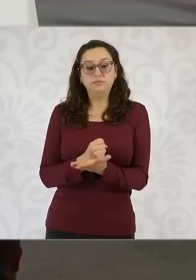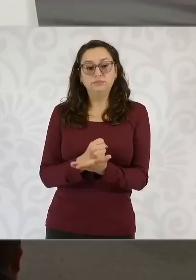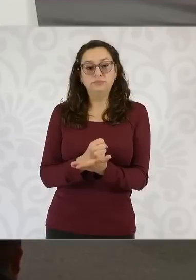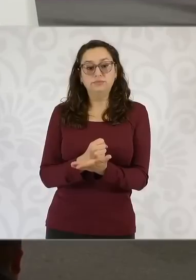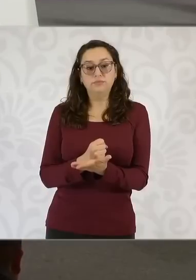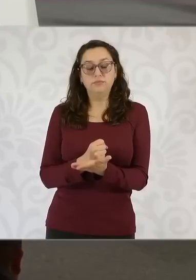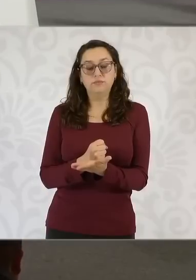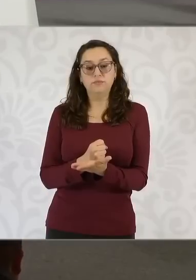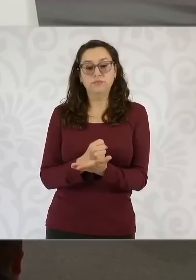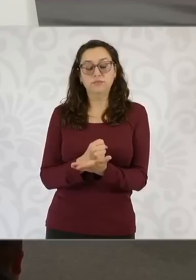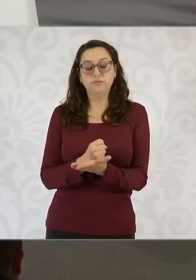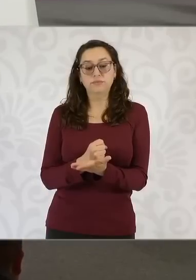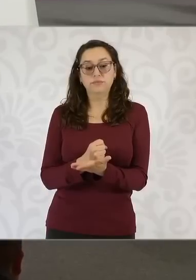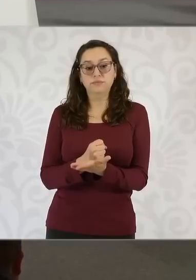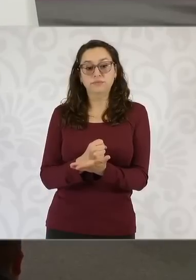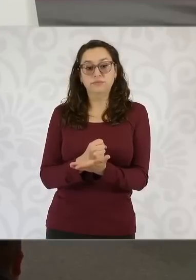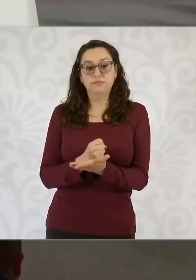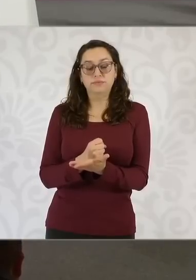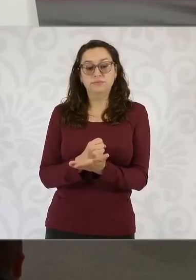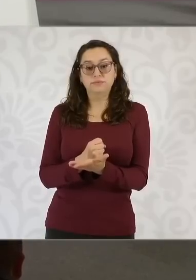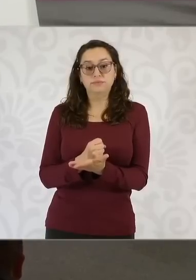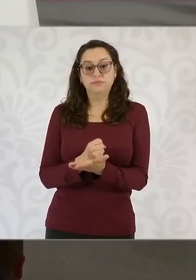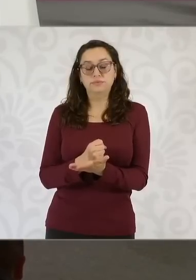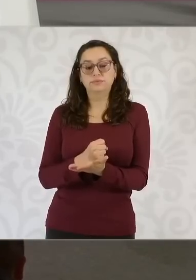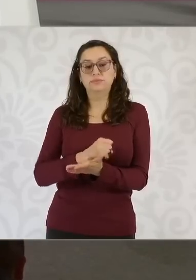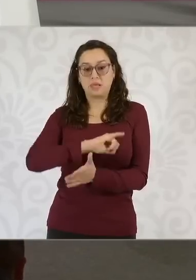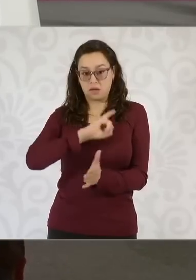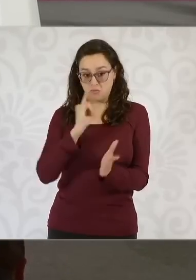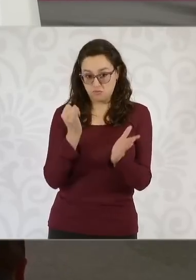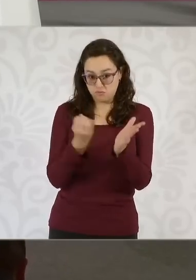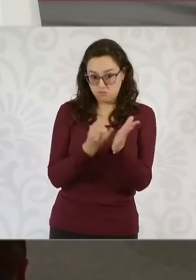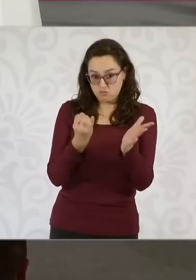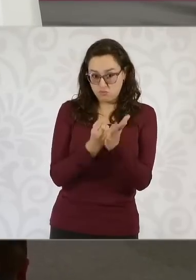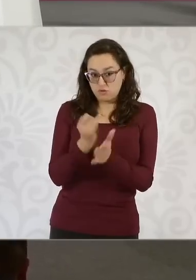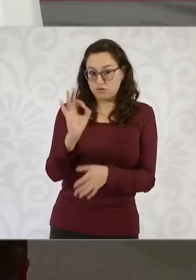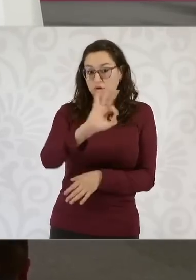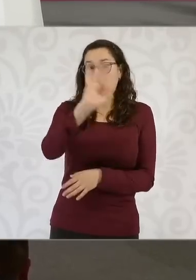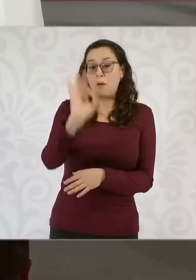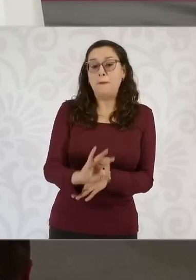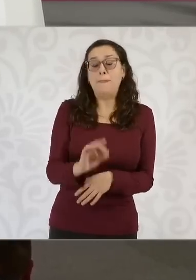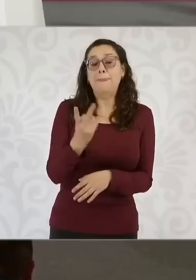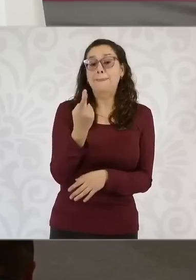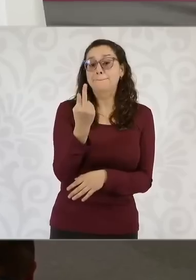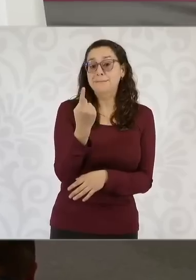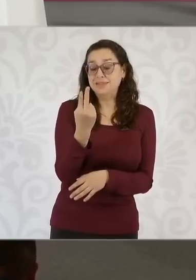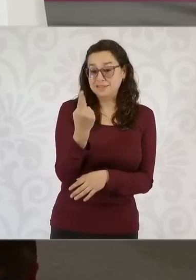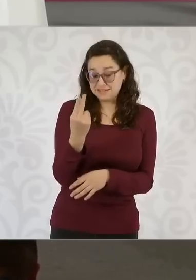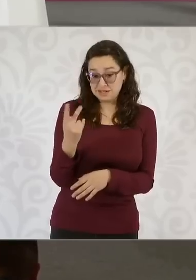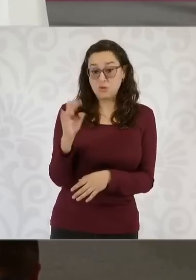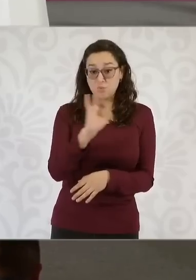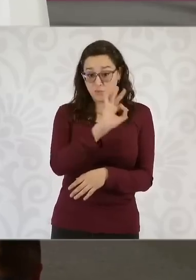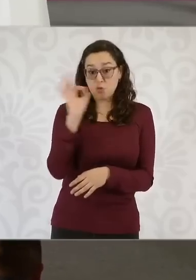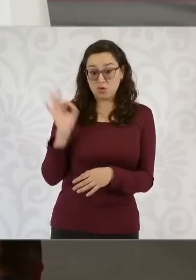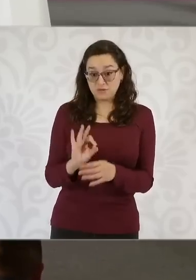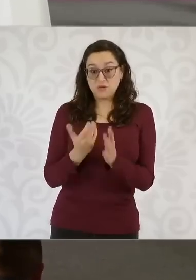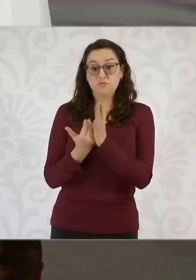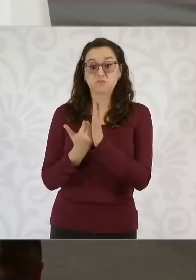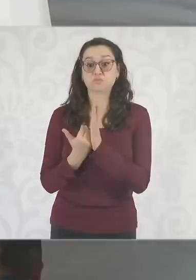economía Marcelo ebrard aseguró que este arancel es injusto y no se justifica sobre el terreno en